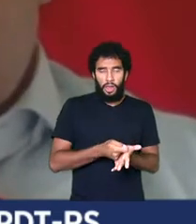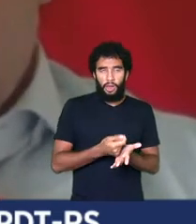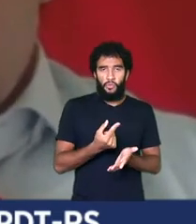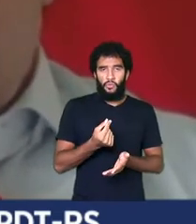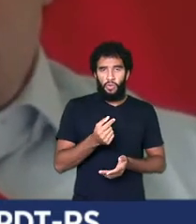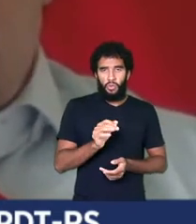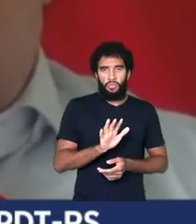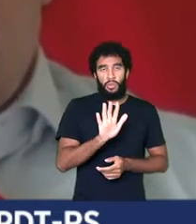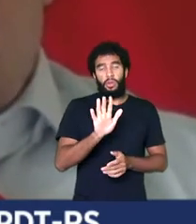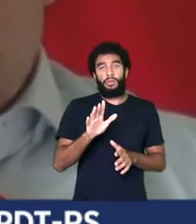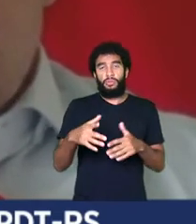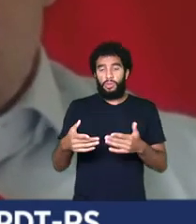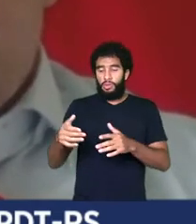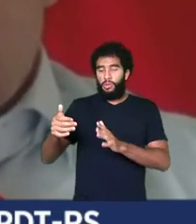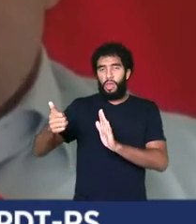ISSO ESSA NOSSA AVALIAÇÃO E